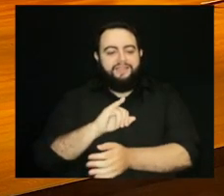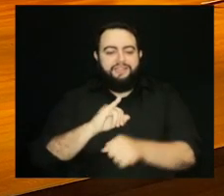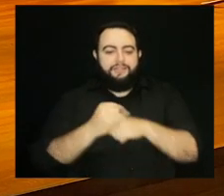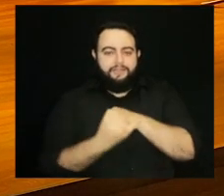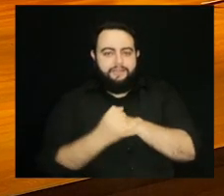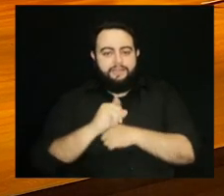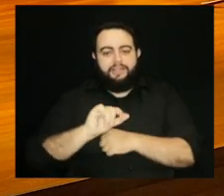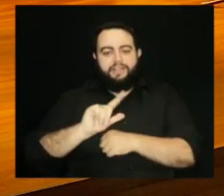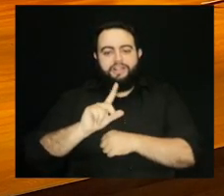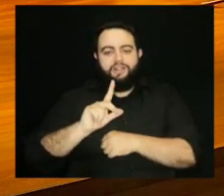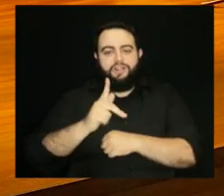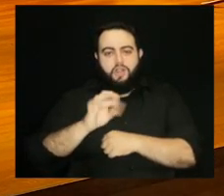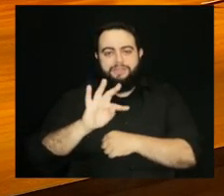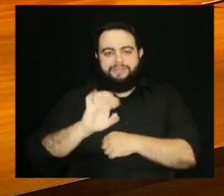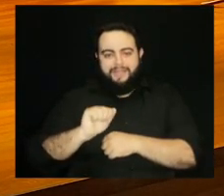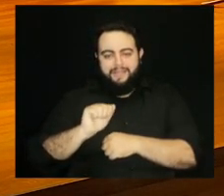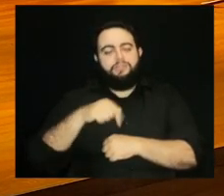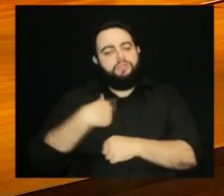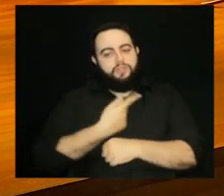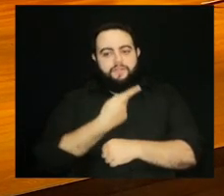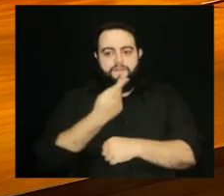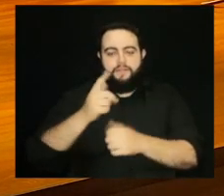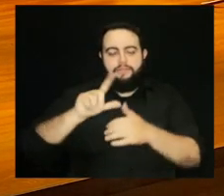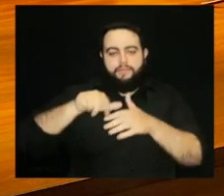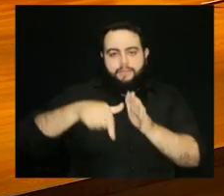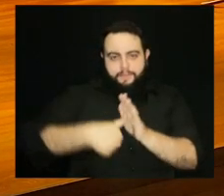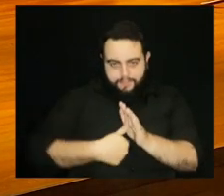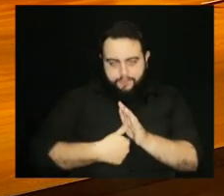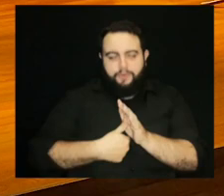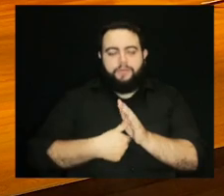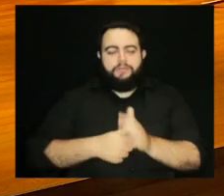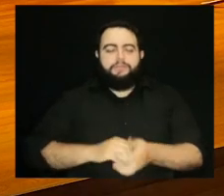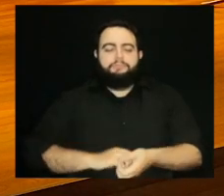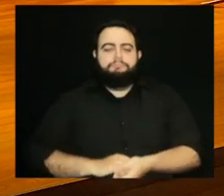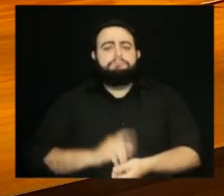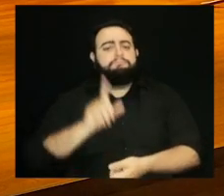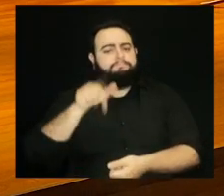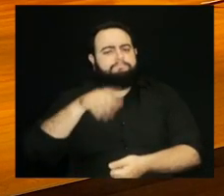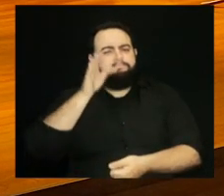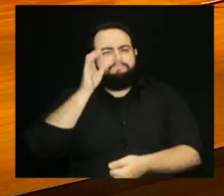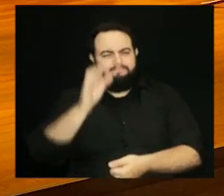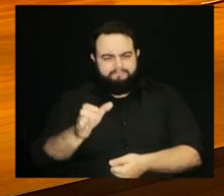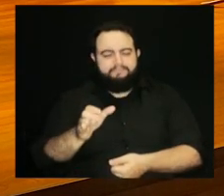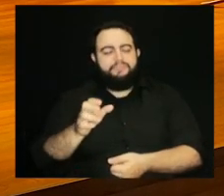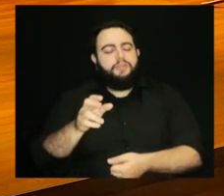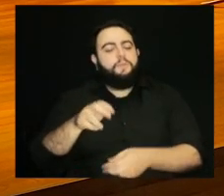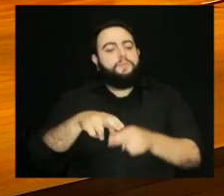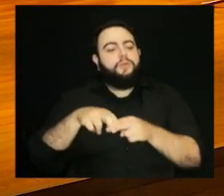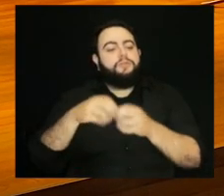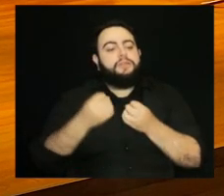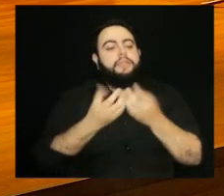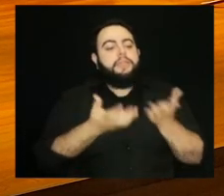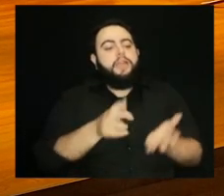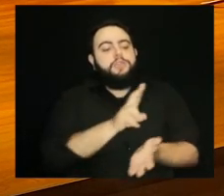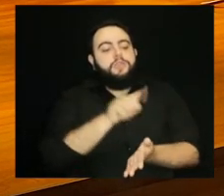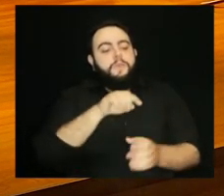nós vamos falar. É curioso que quando foram batizar o bairro, esse que era habitado